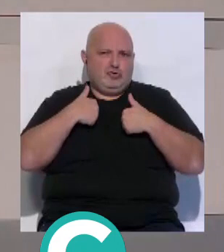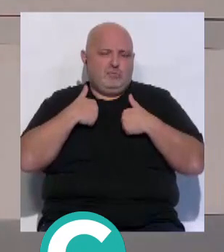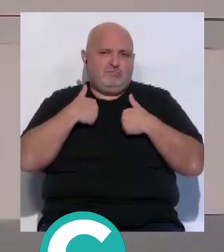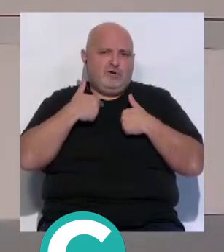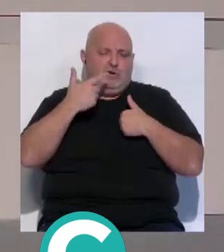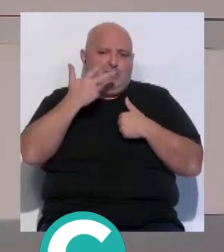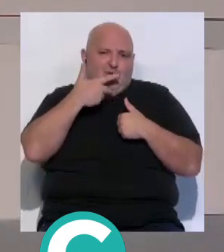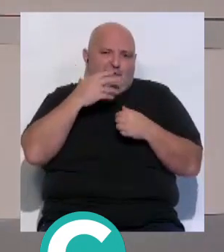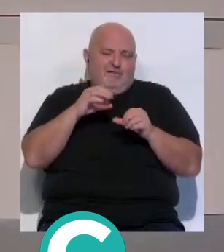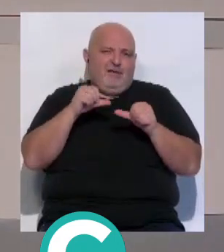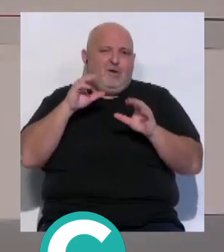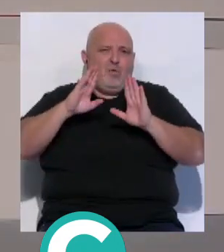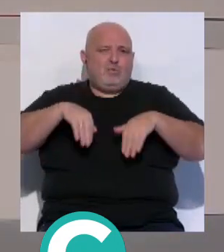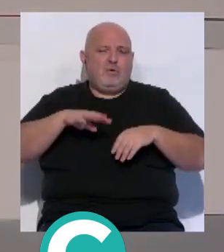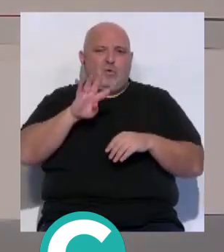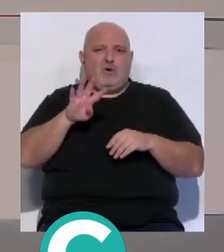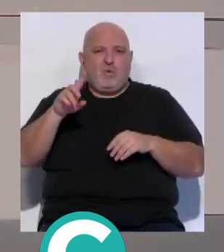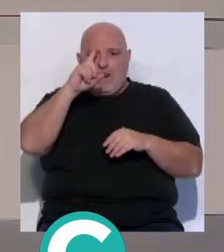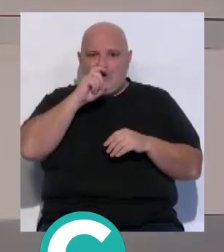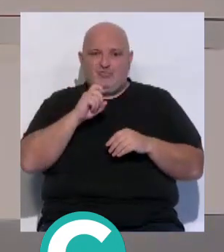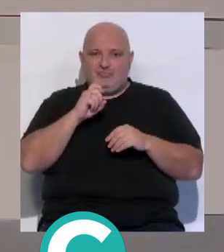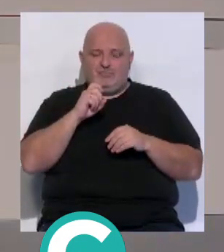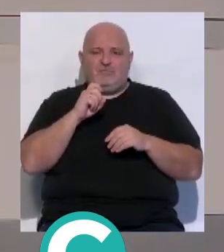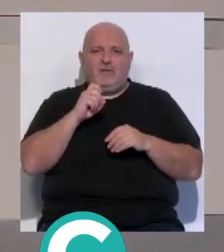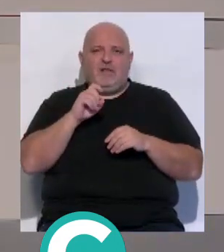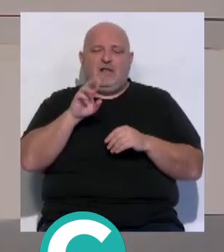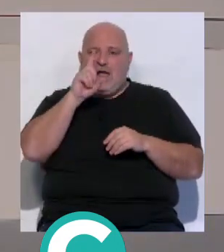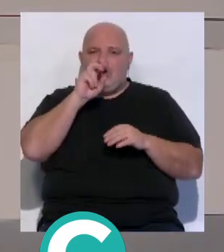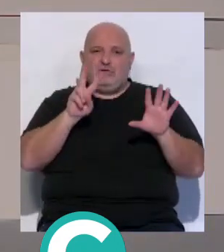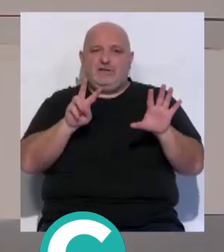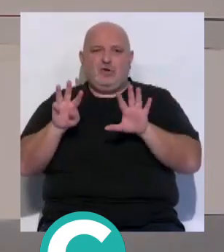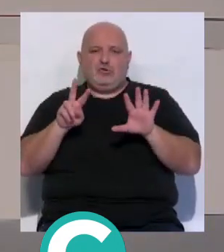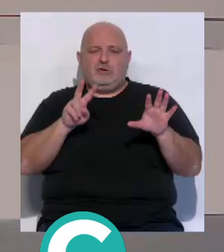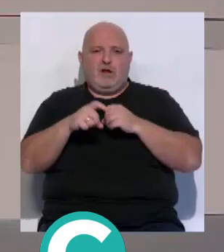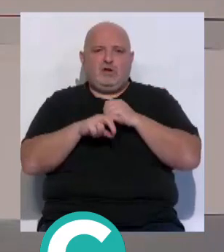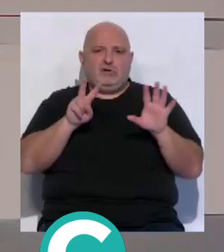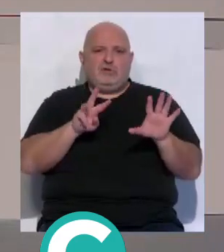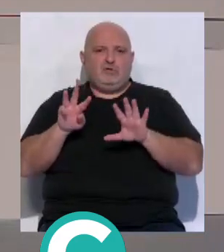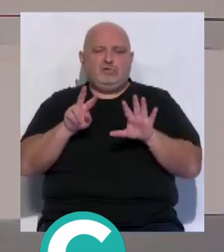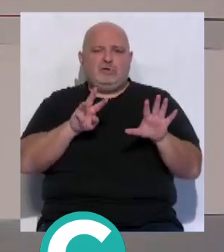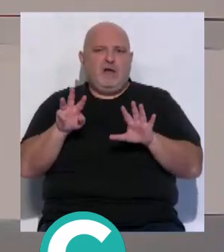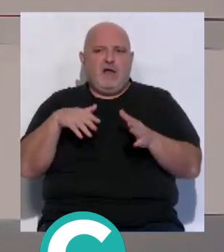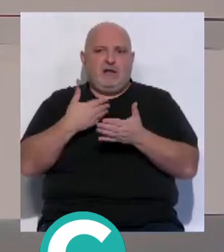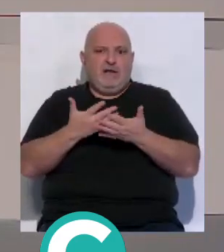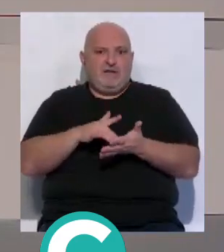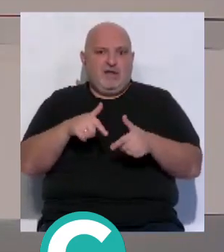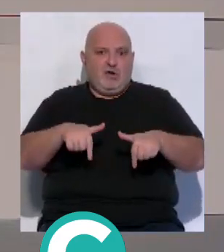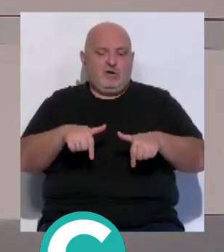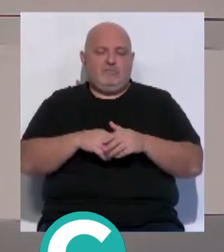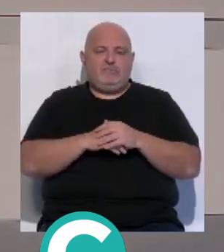hablar solamente de los últimos 44 años desde el año 78 de agosto de 78 hasta la fecha me